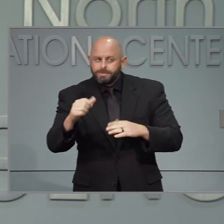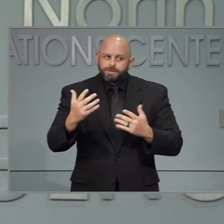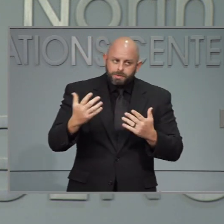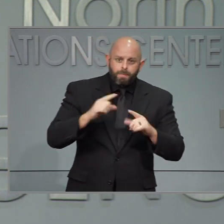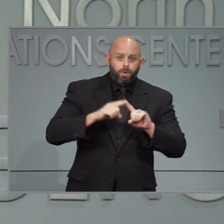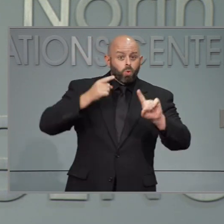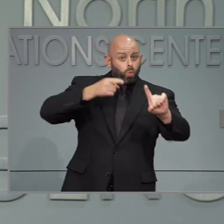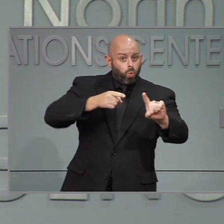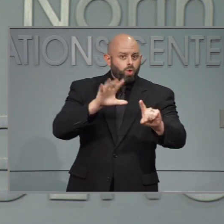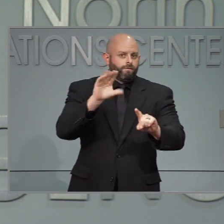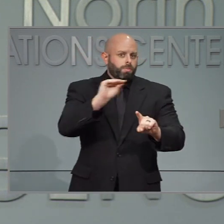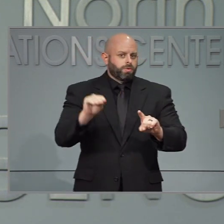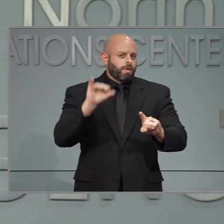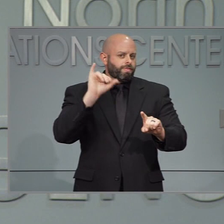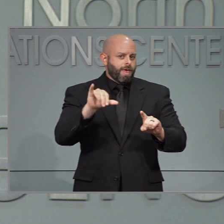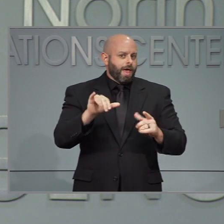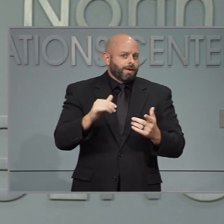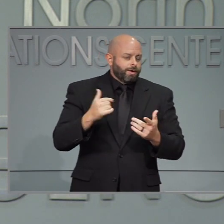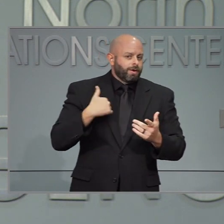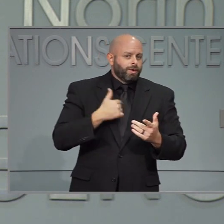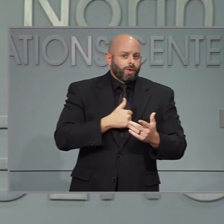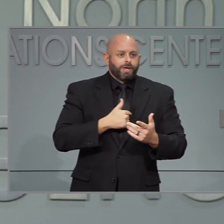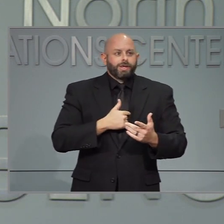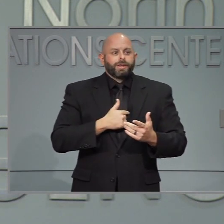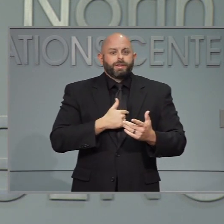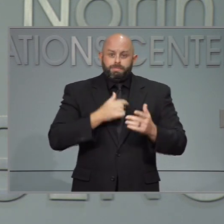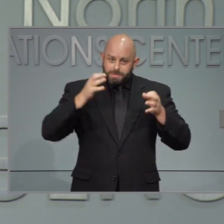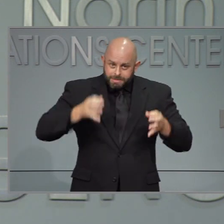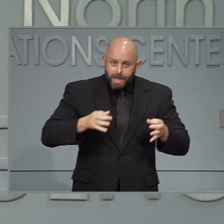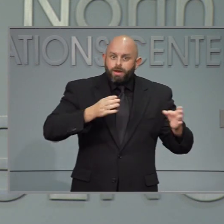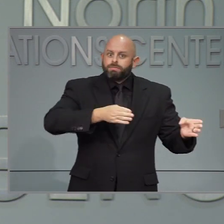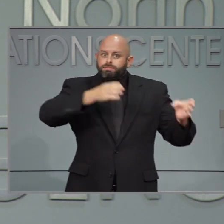subido al seis por ciento un poquito más, y es una de las